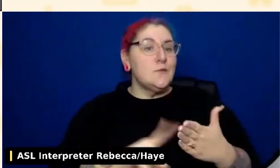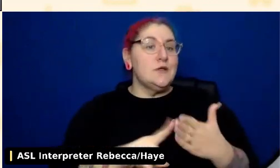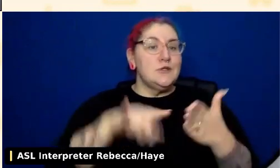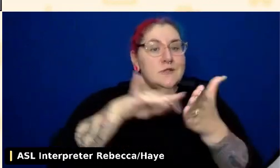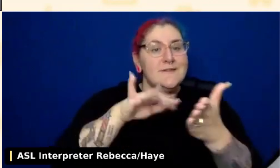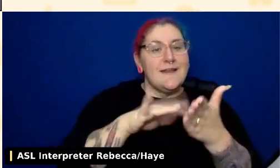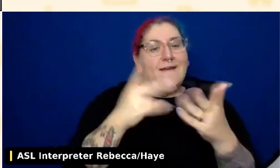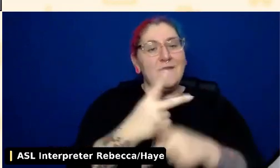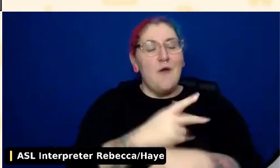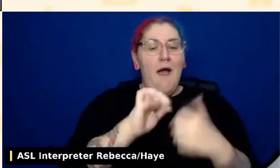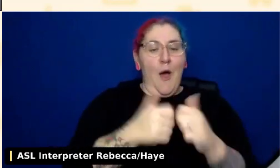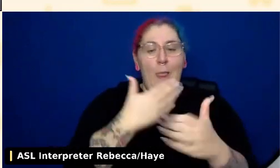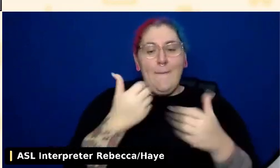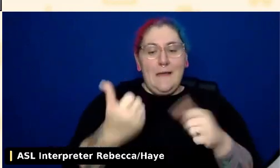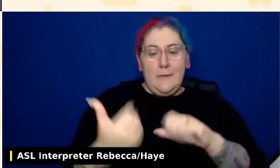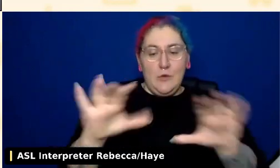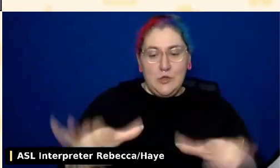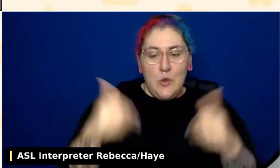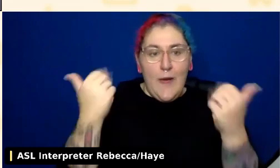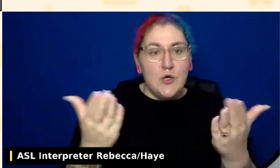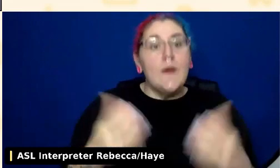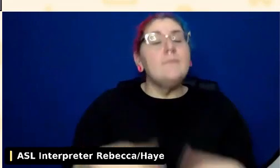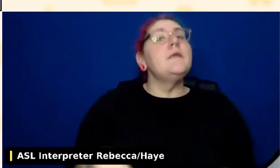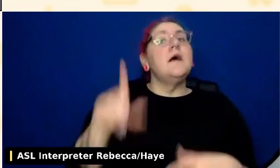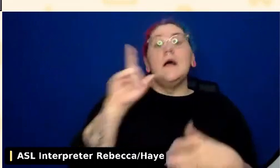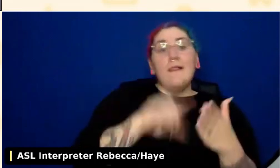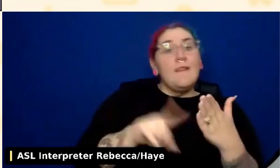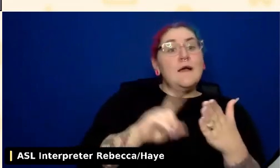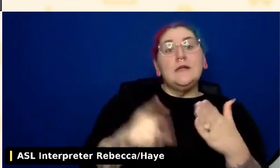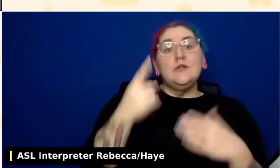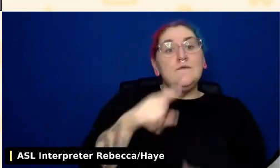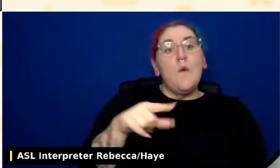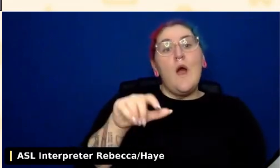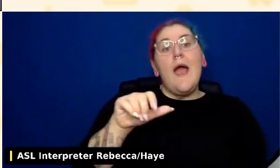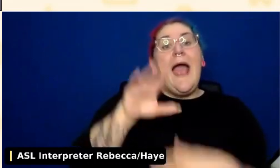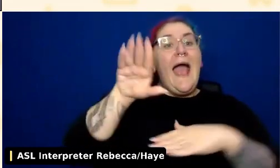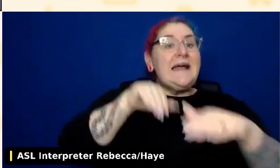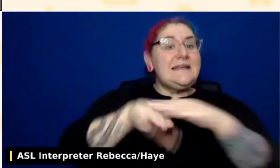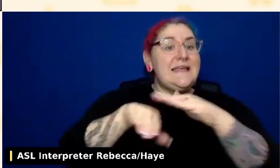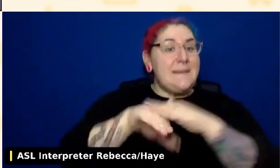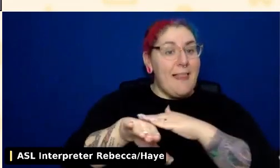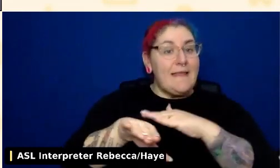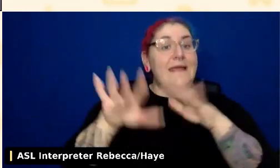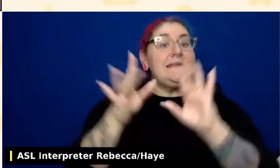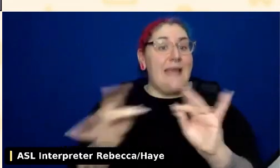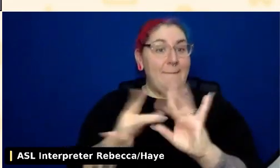Creo que muchas veces, si le damos a la gente un gran lugar para encontrarnos e informar los problemas que tengan y hacer que sea fácil encontrarlos,